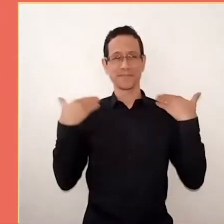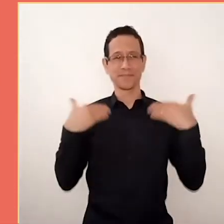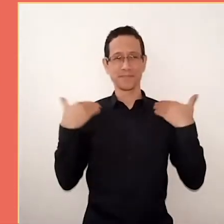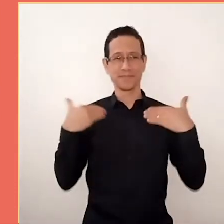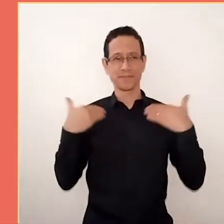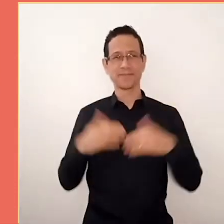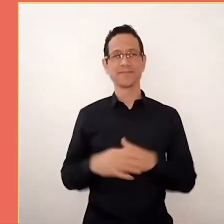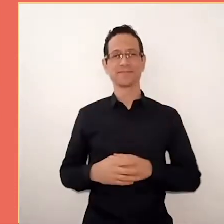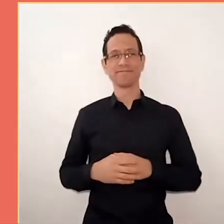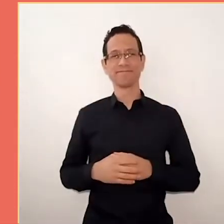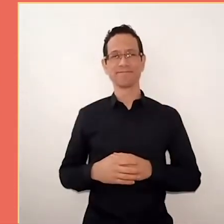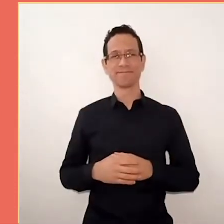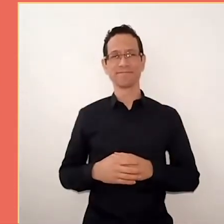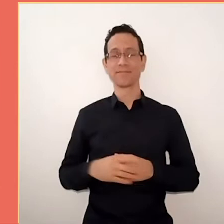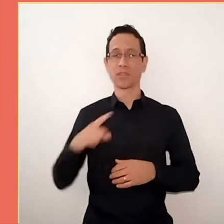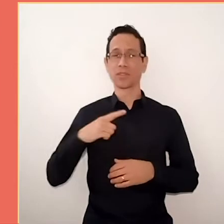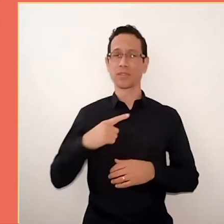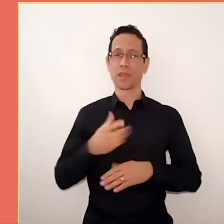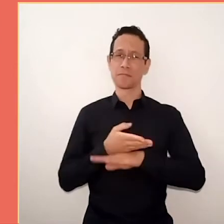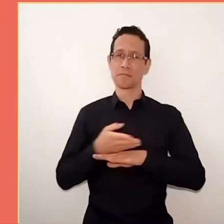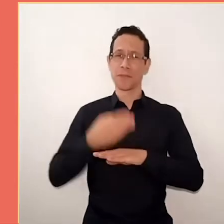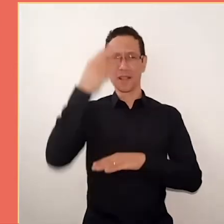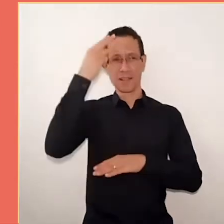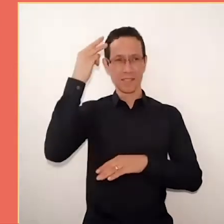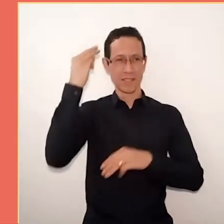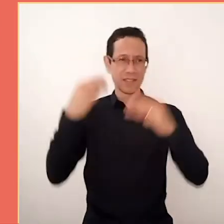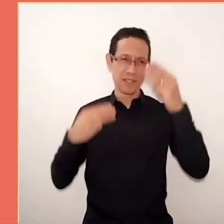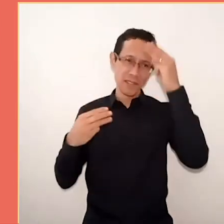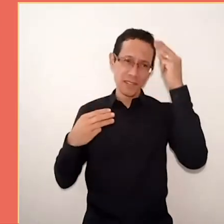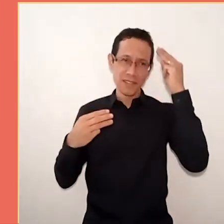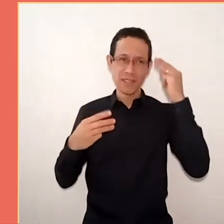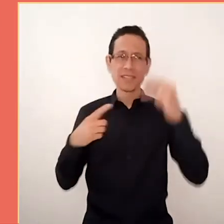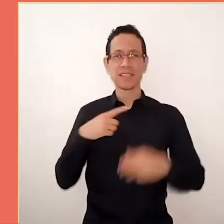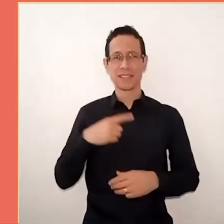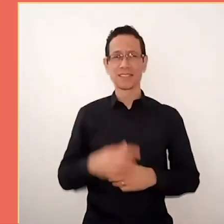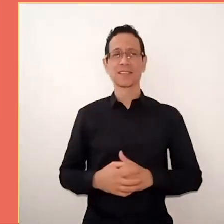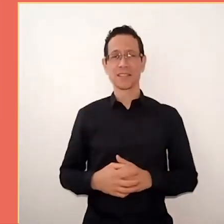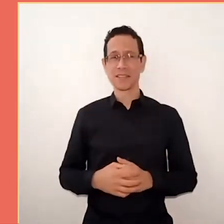tem umas mechas brancas nas laterais bem acentuadas, não sei por que elas apareceram aí.